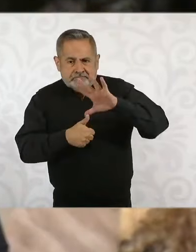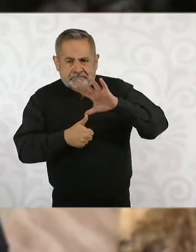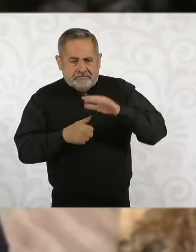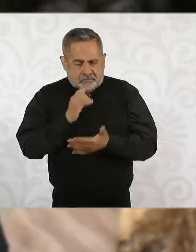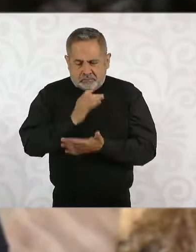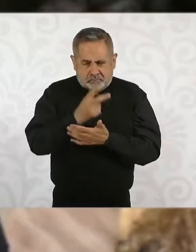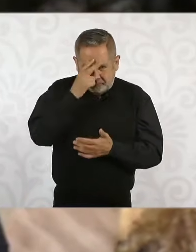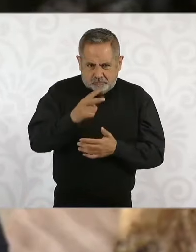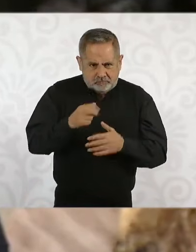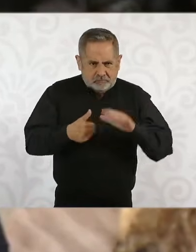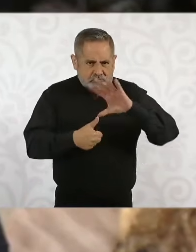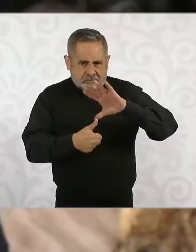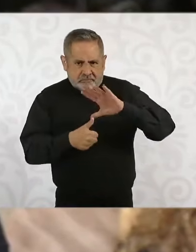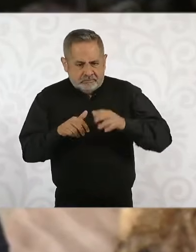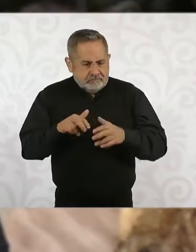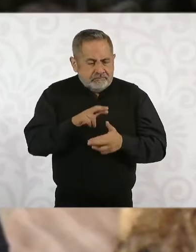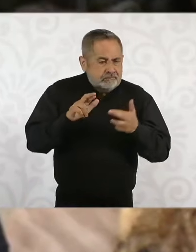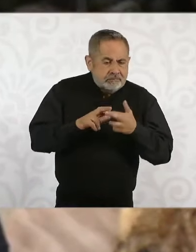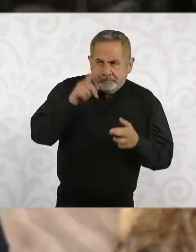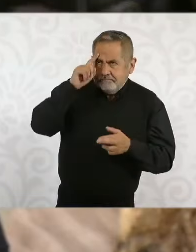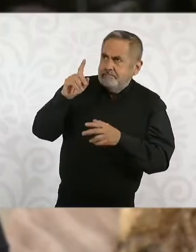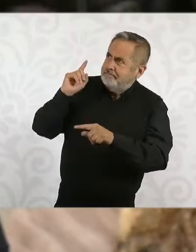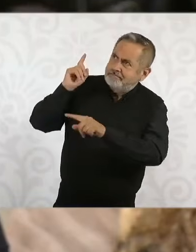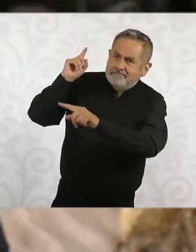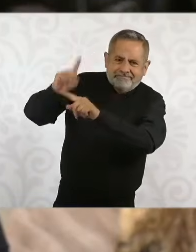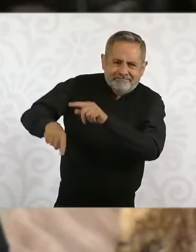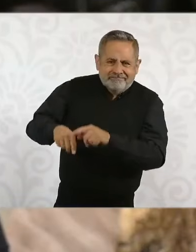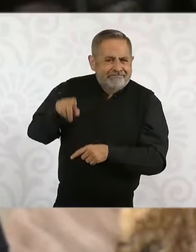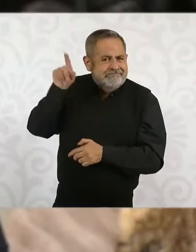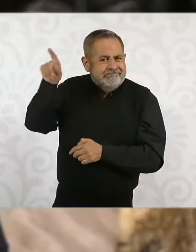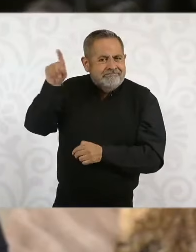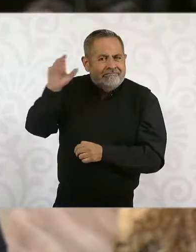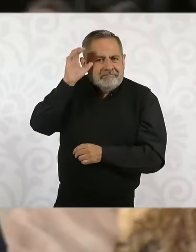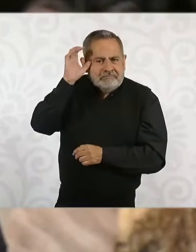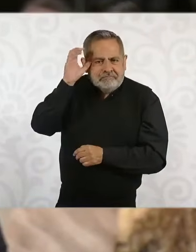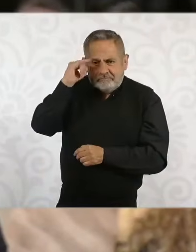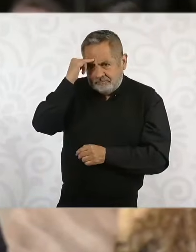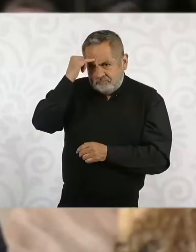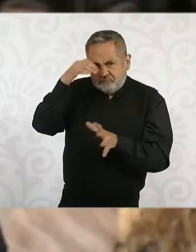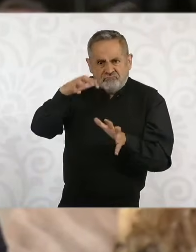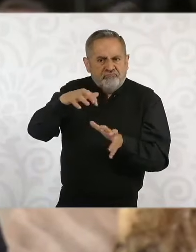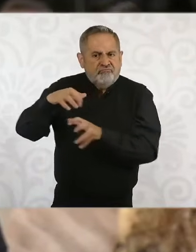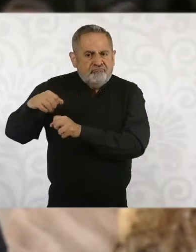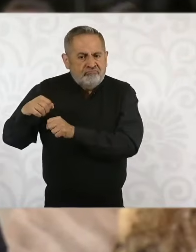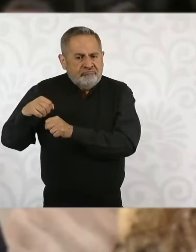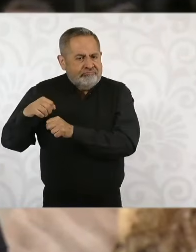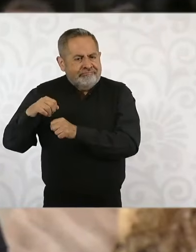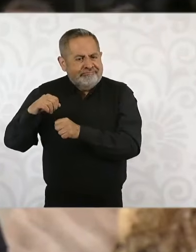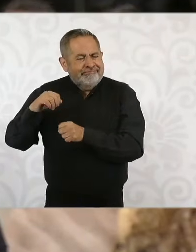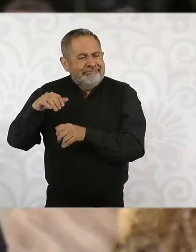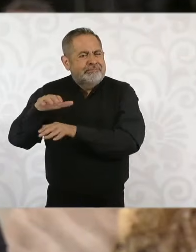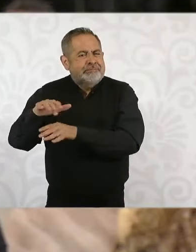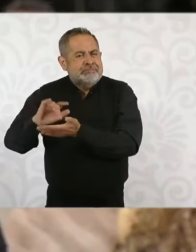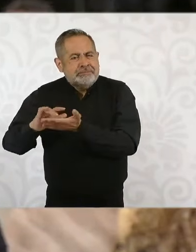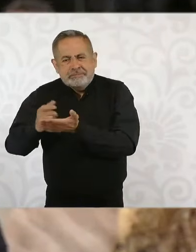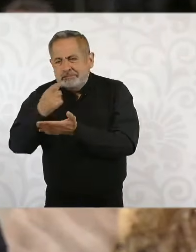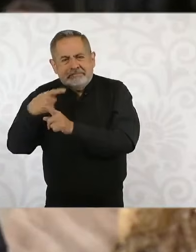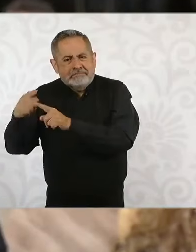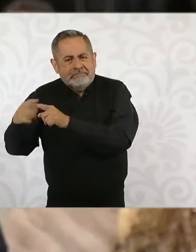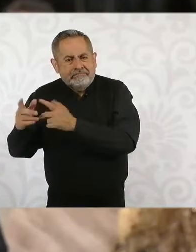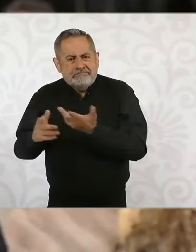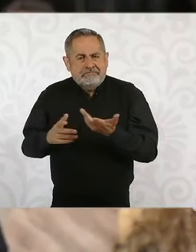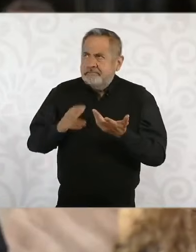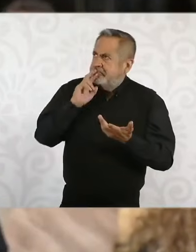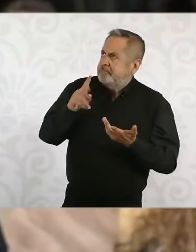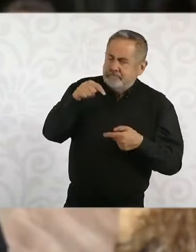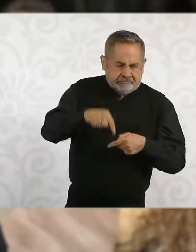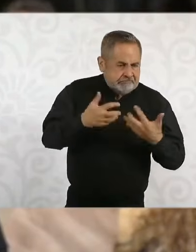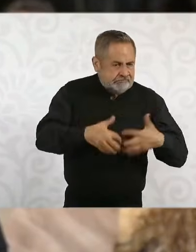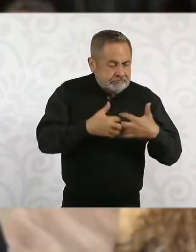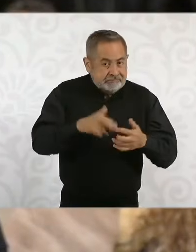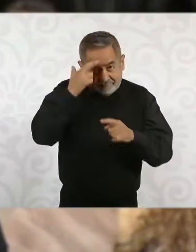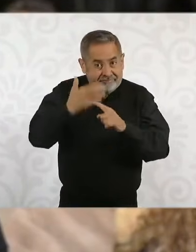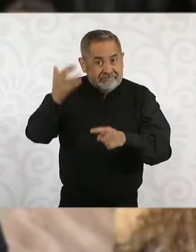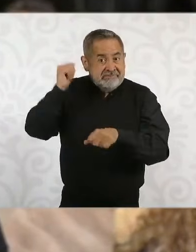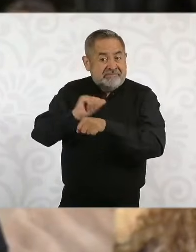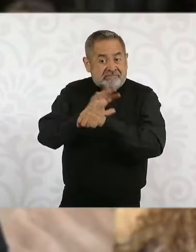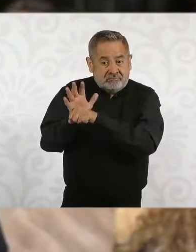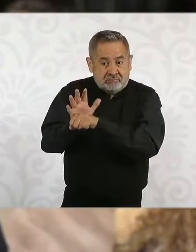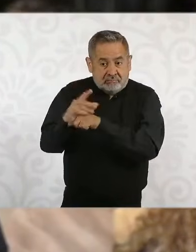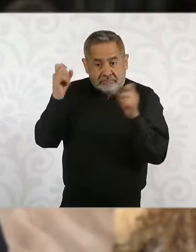para acabar con esa ese monopolio que tienen que afectó mucho cuando fue eh la el COVID, pues no